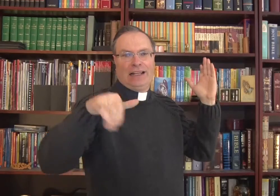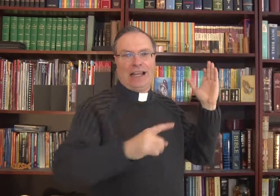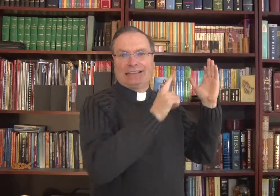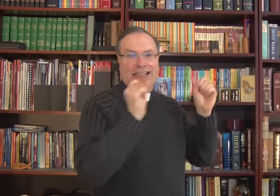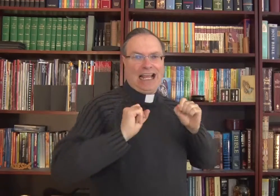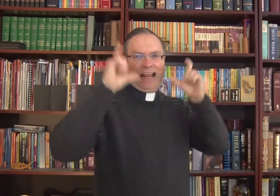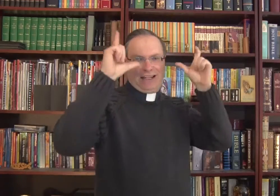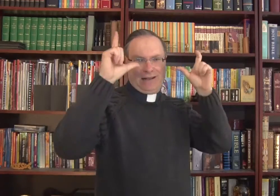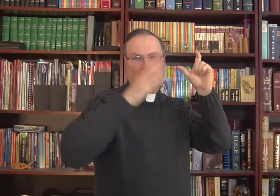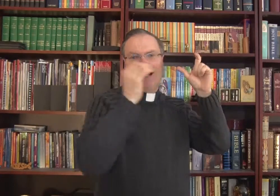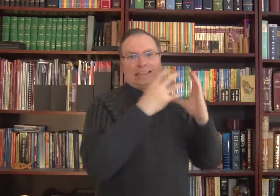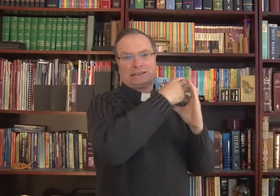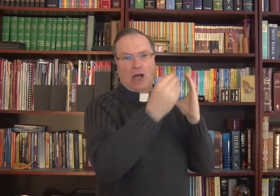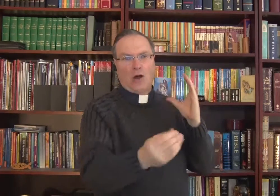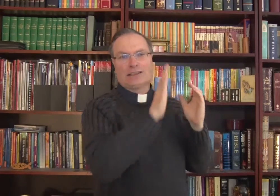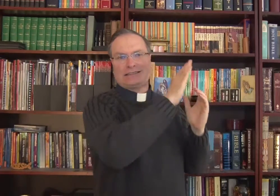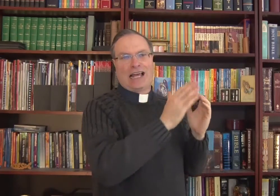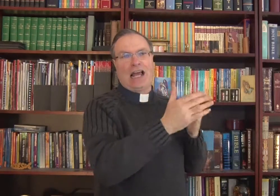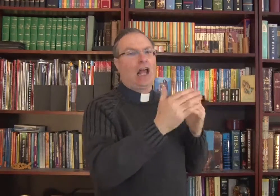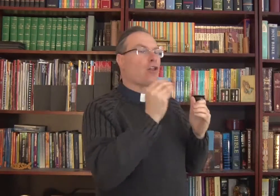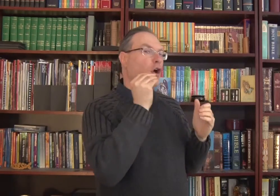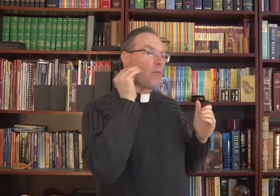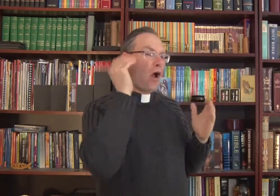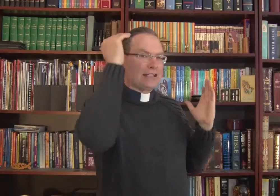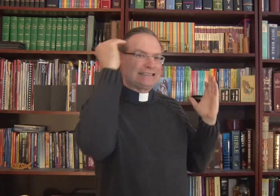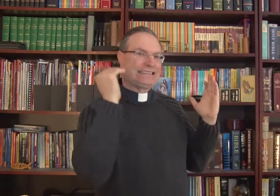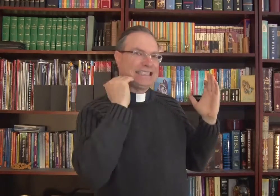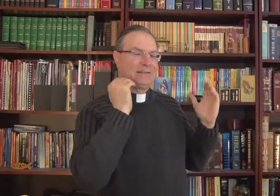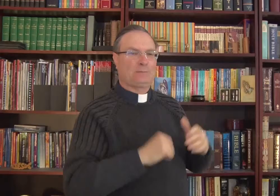car il s'est réveillé et sort de sa demeure sainte.»